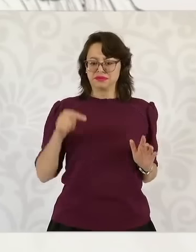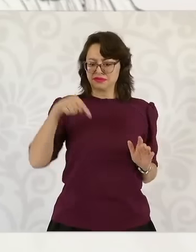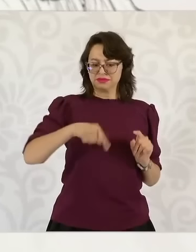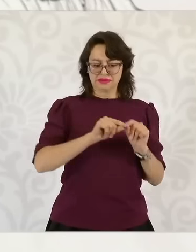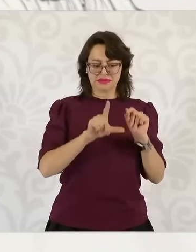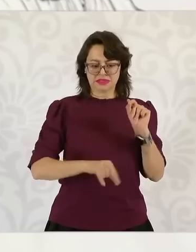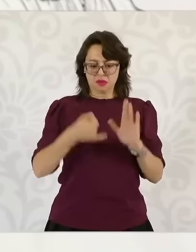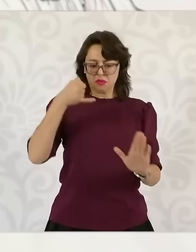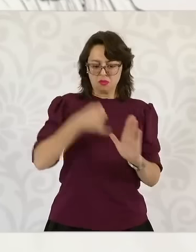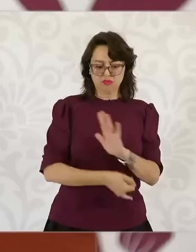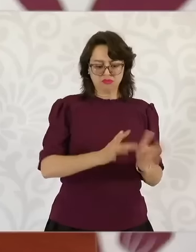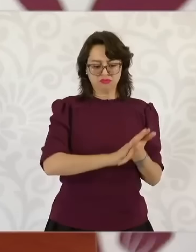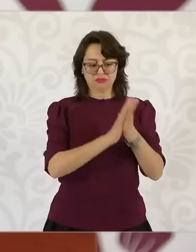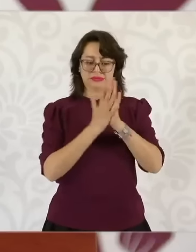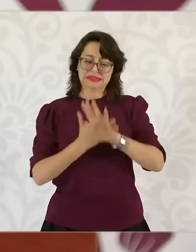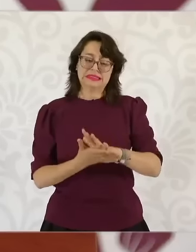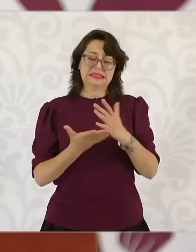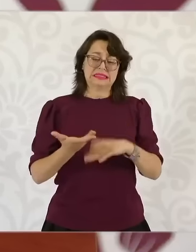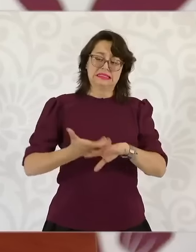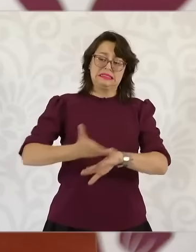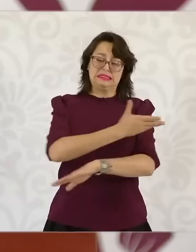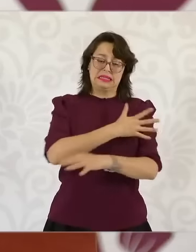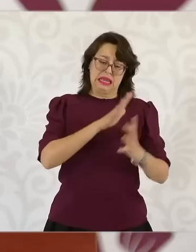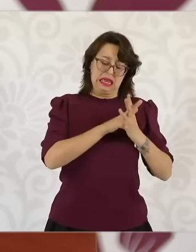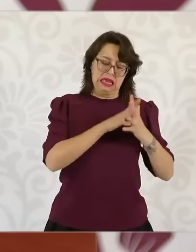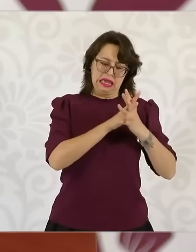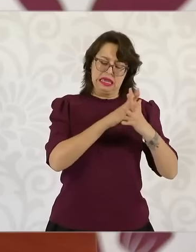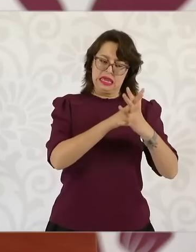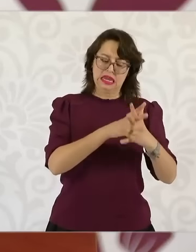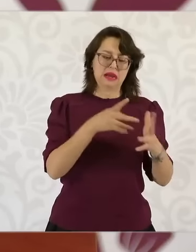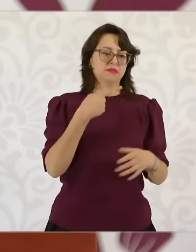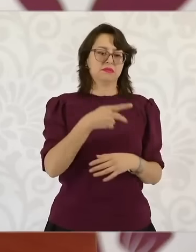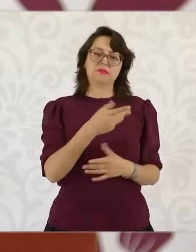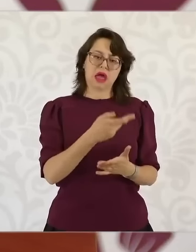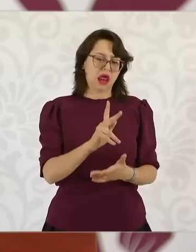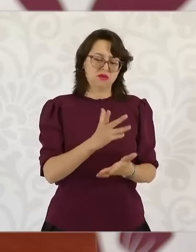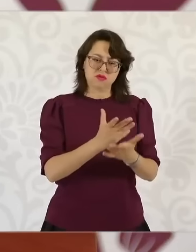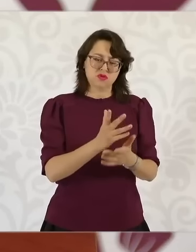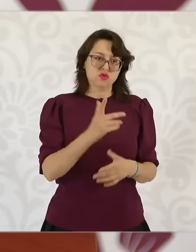transformaciones violentas nosotros estamos a favor de las transformaciones pacíficas